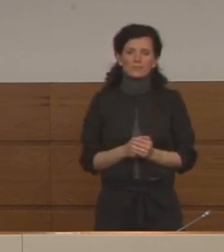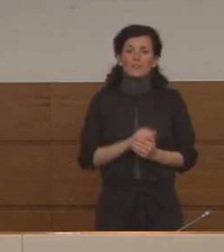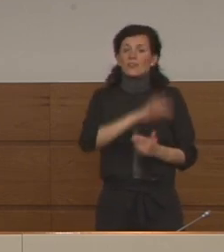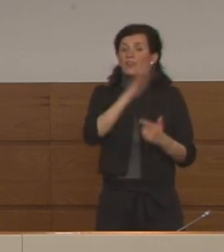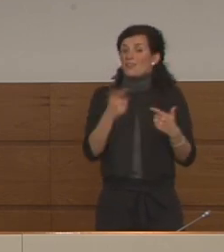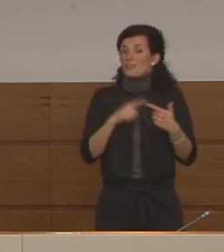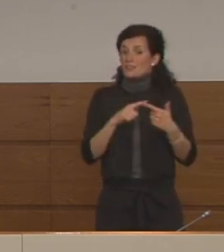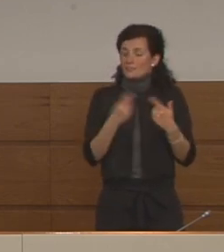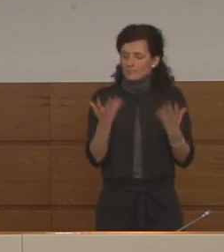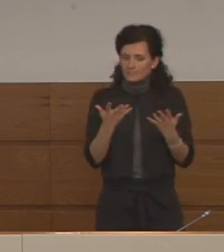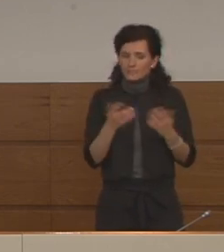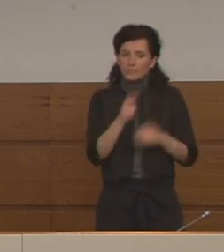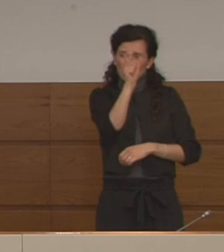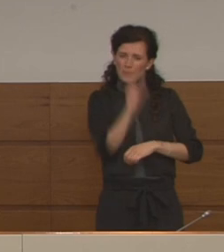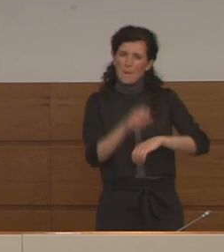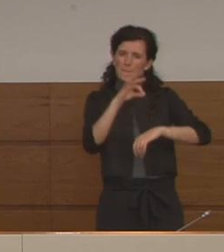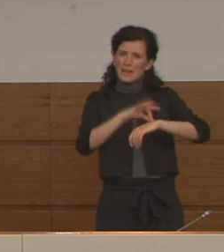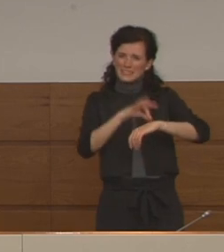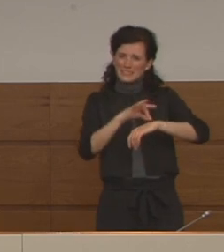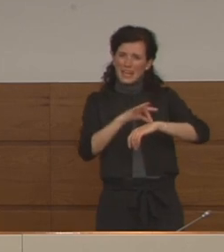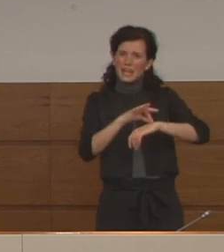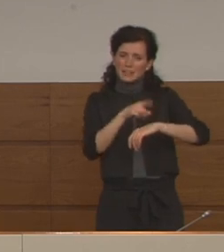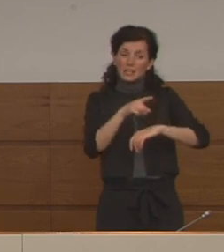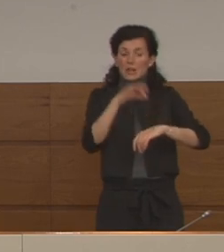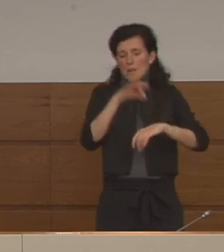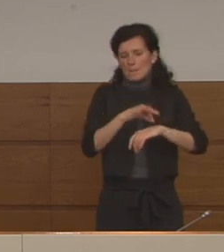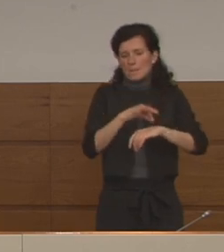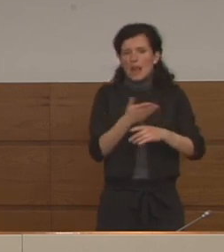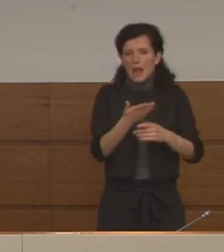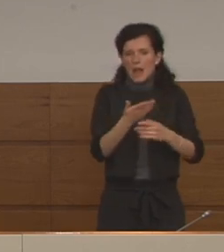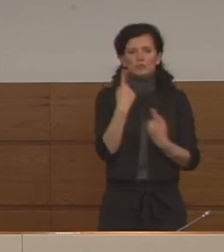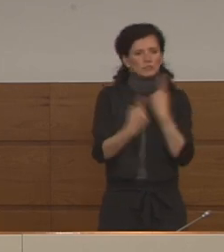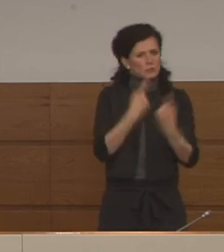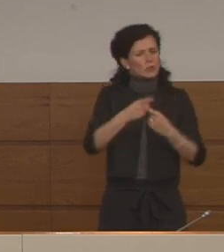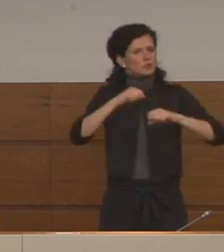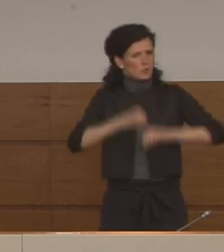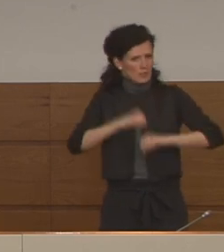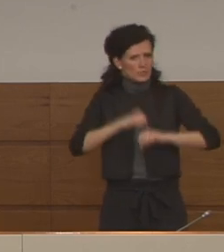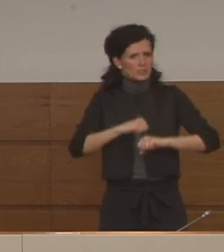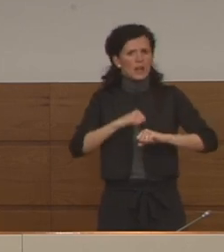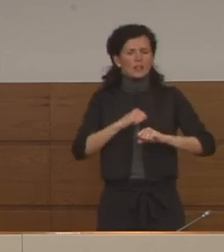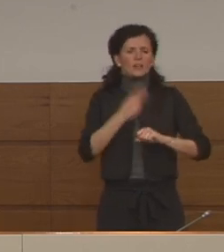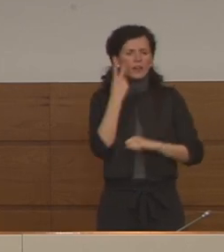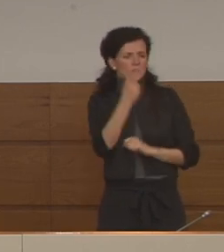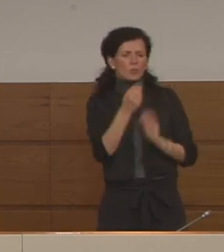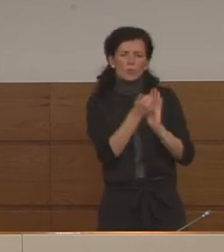indipendentemente dai numeri crudi, è in realtà simile, tant'è vero che l'entità